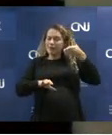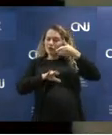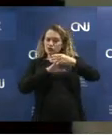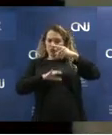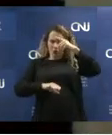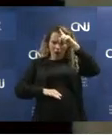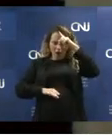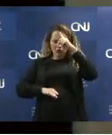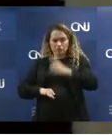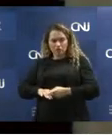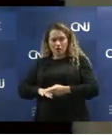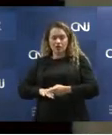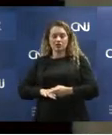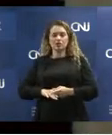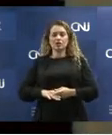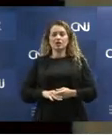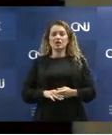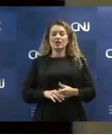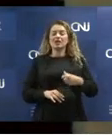Ela é bastante cristalina